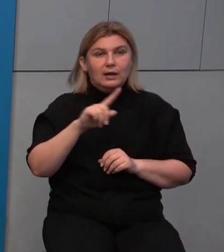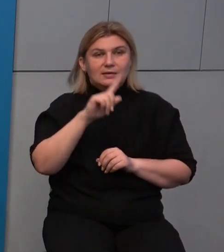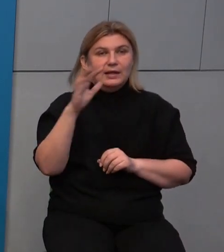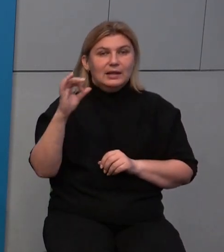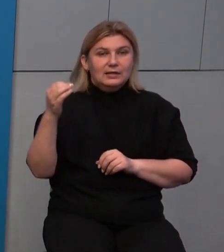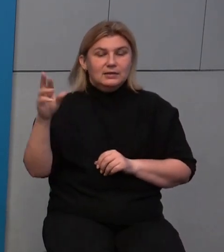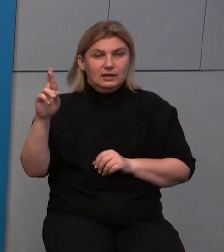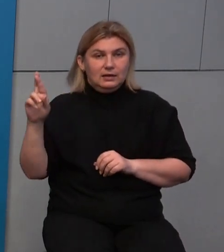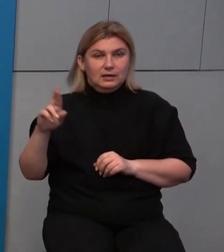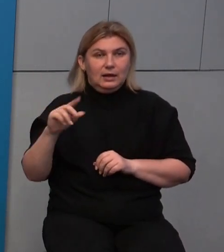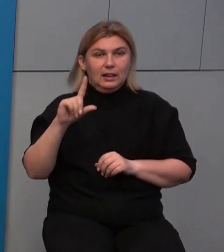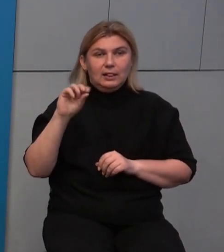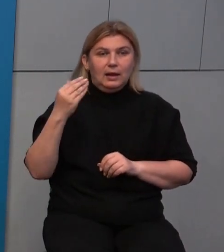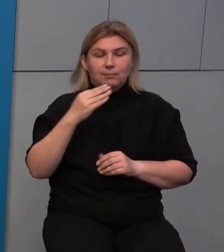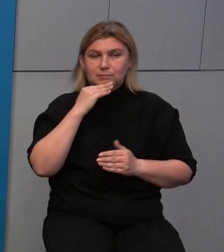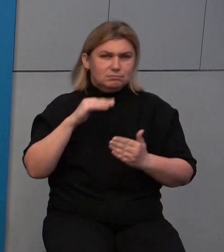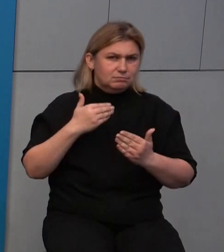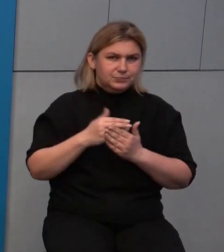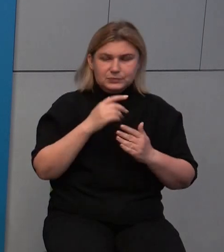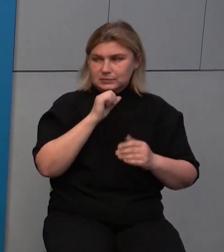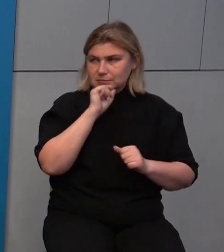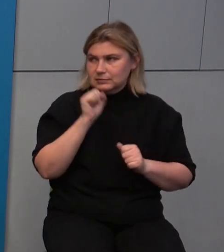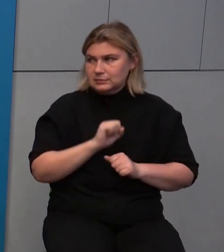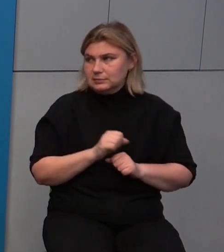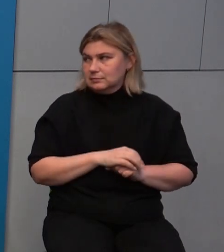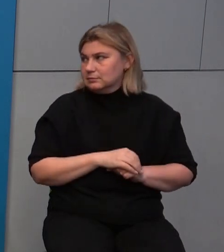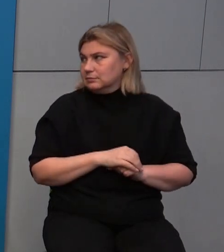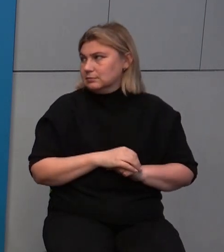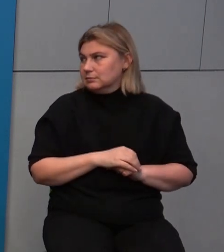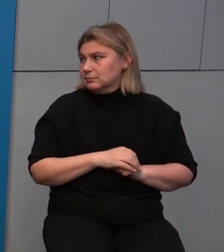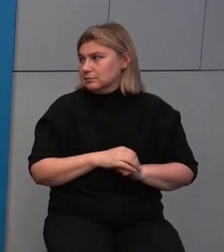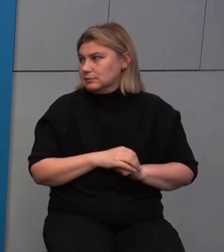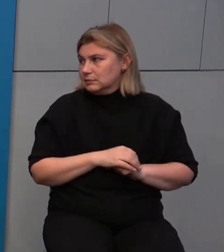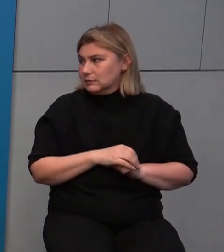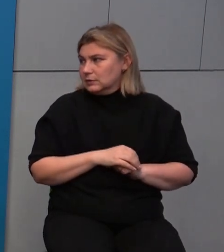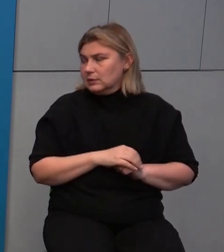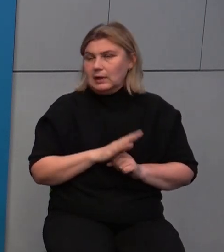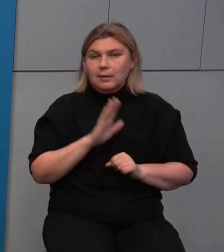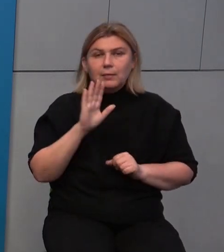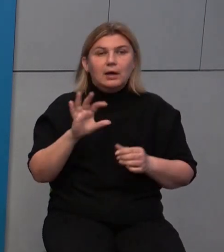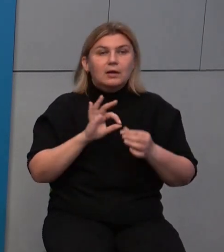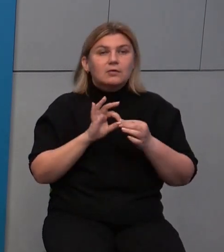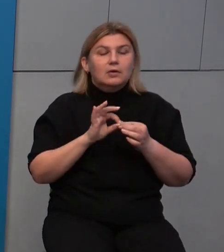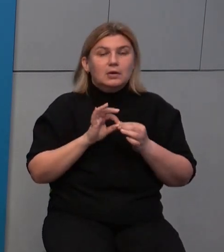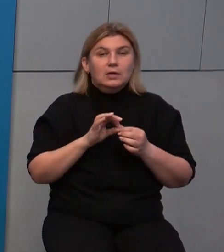Lem w życiu by się do tego nie przyznał, że ma jakieś z tego związki, ale przecież nie czytał amerykańskiej.